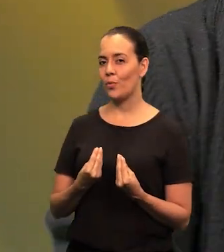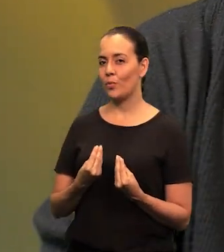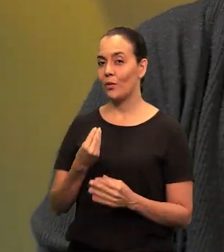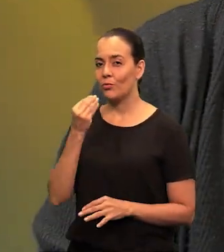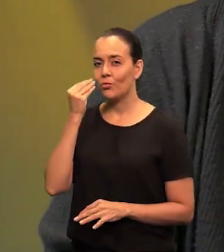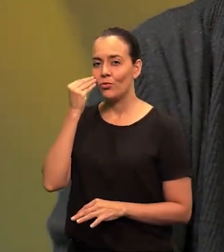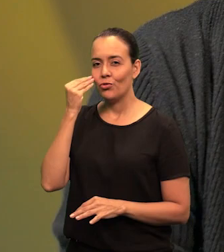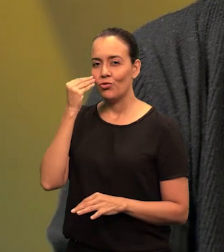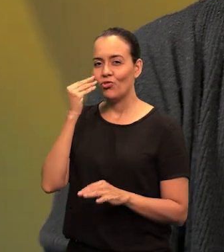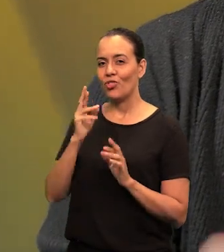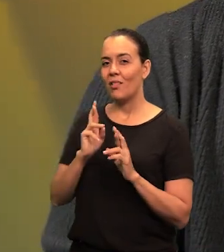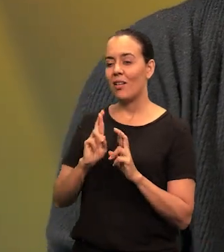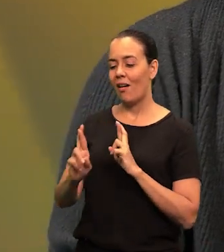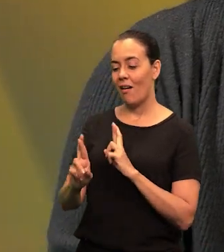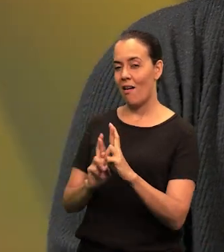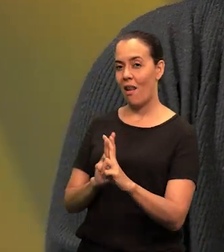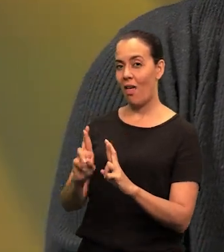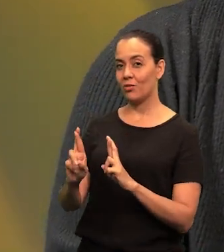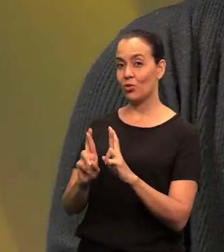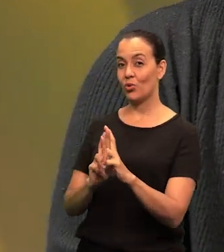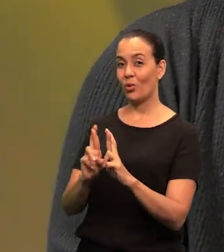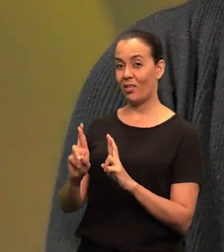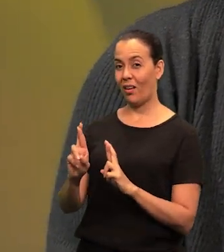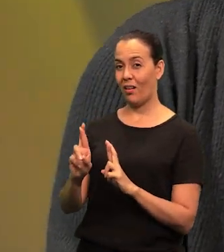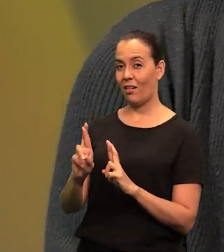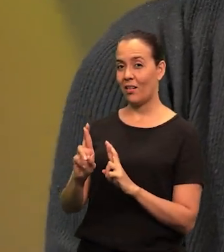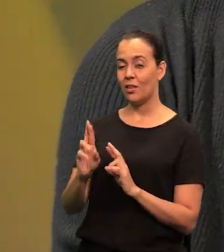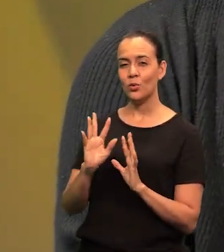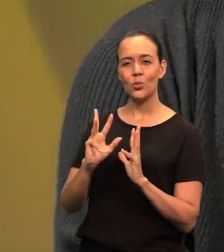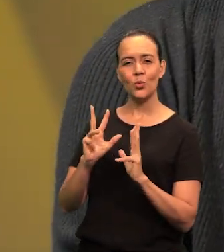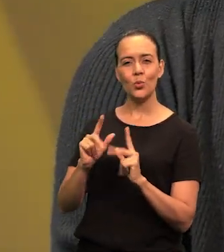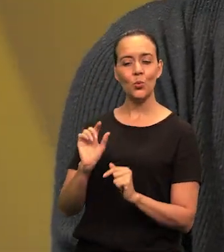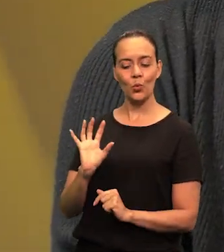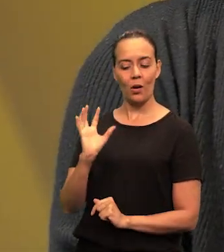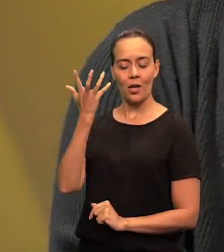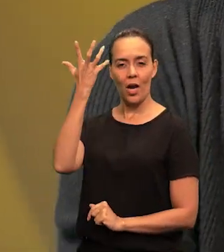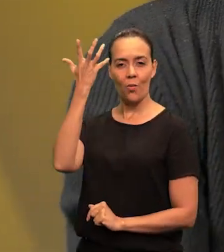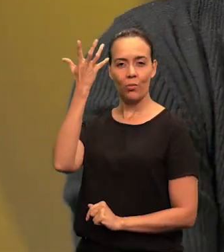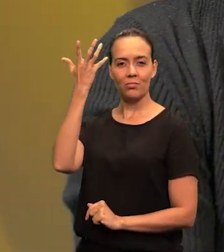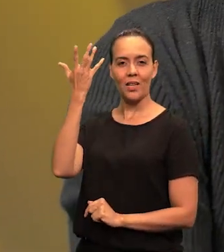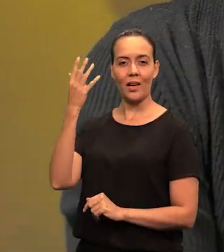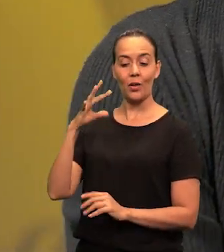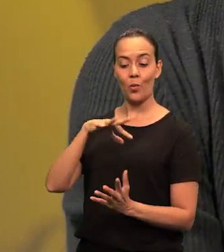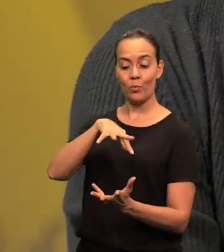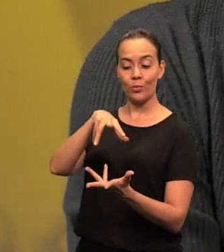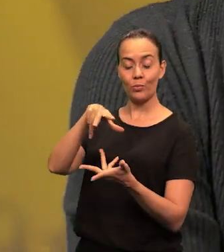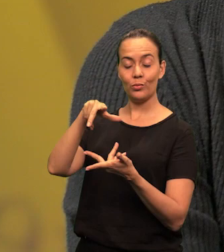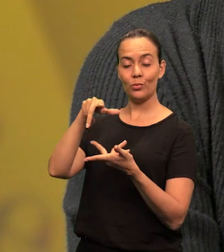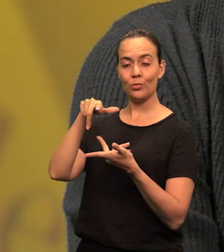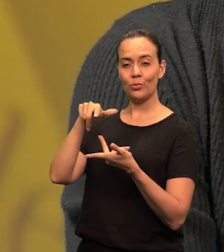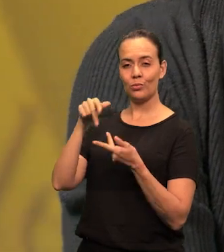para nos relacionarmos com essas questões mesquinhas e pequenas, né? Que é exatamente o que Karnal está mostrando ali.